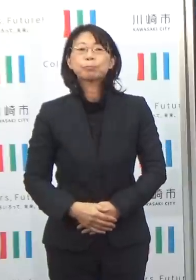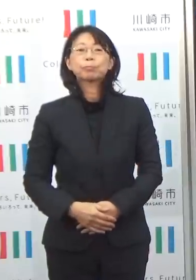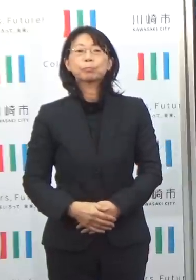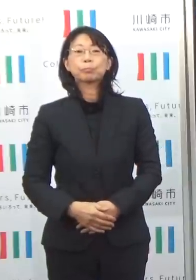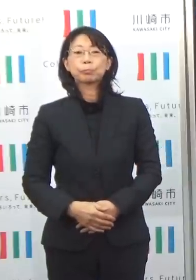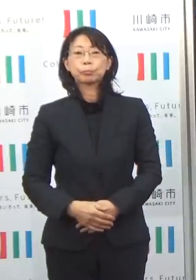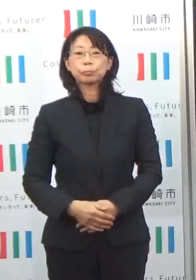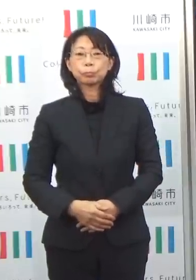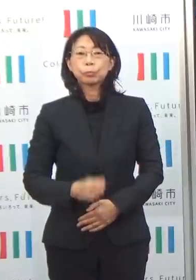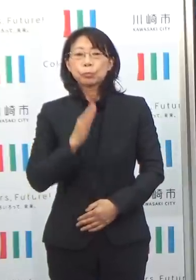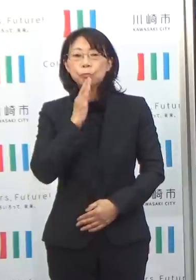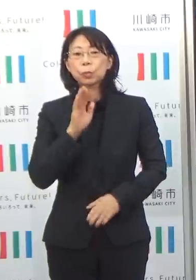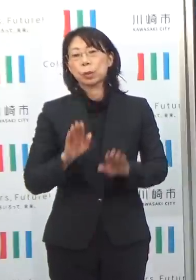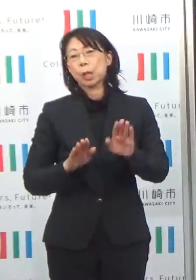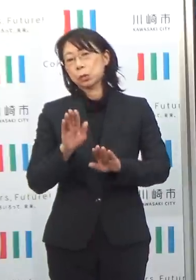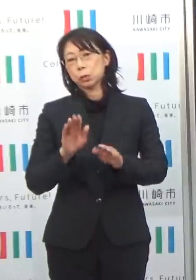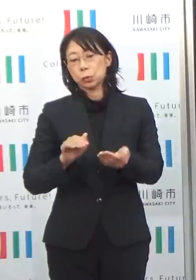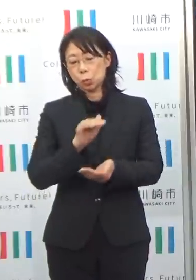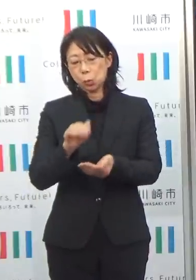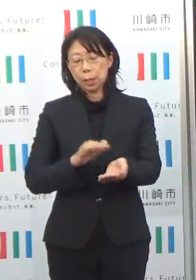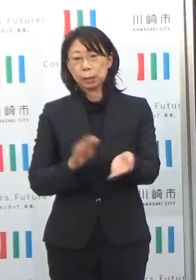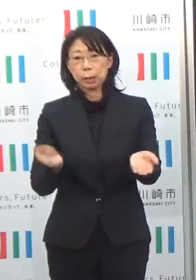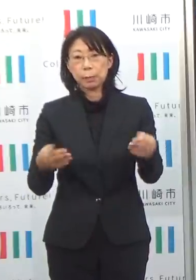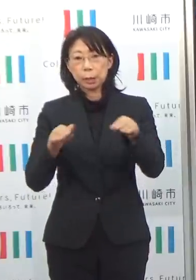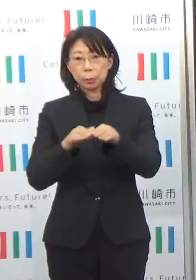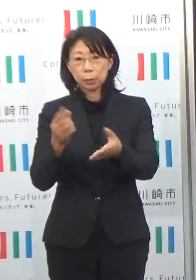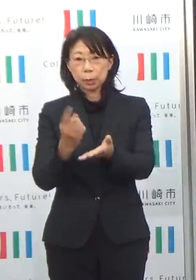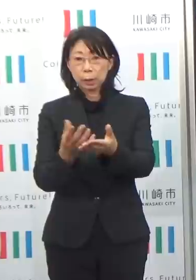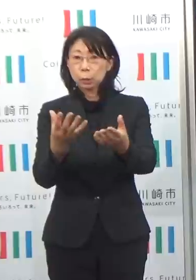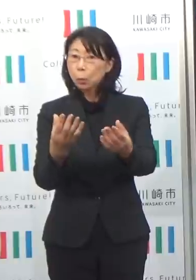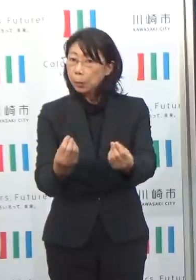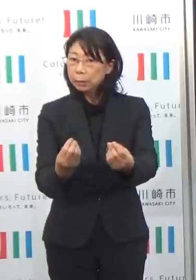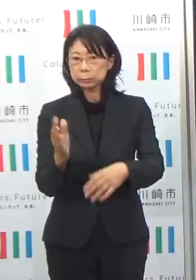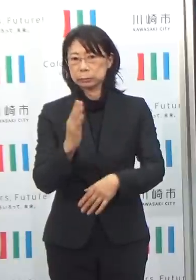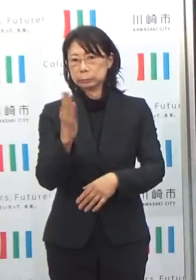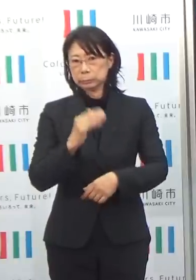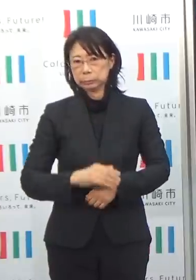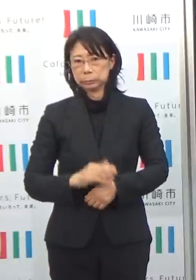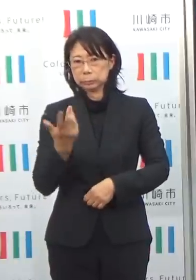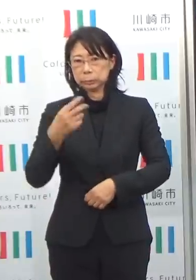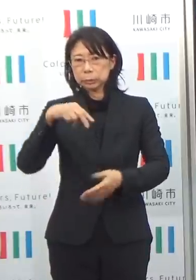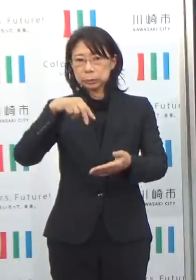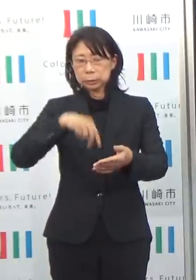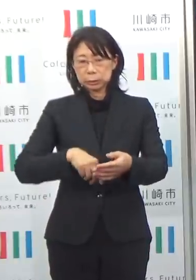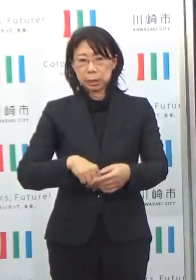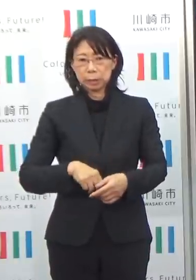この現状は多摩病院だけではありません。 市内の病院、市立病院もそうですけれども